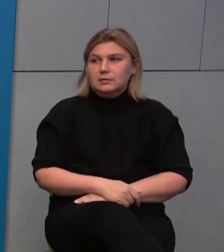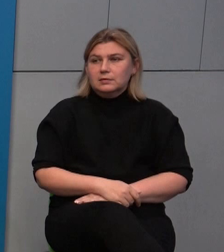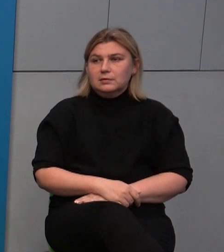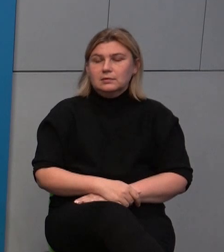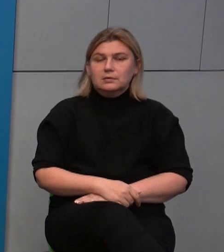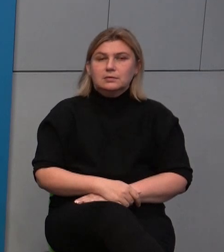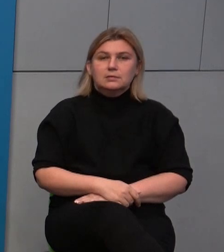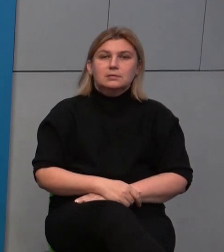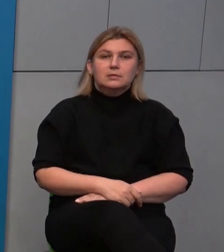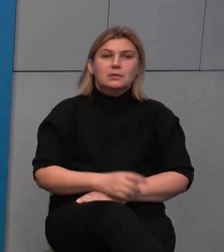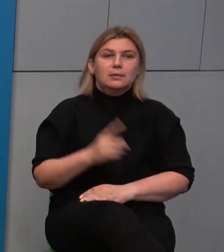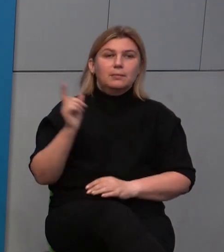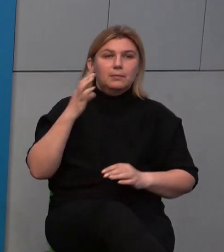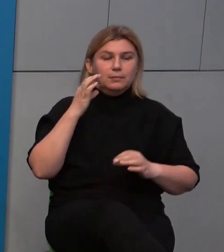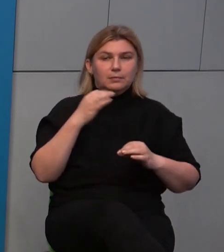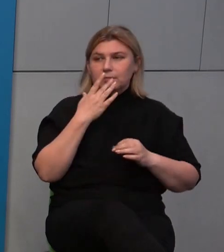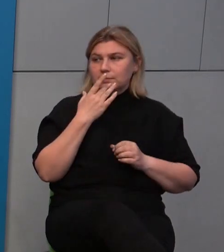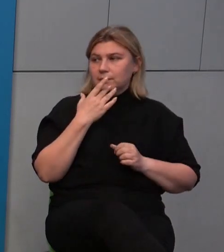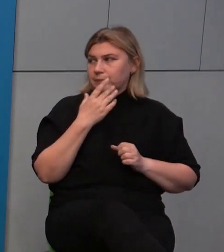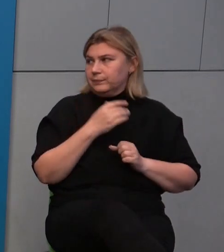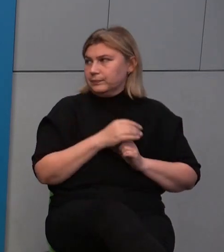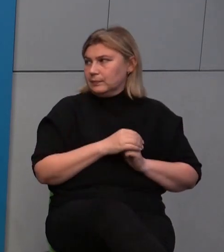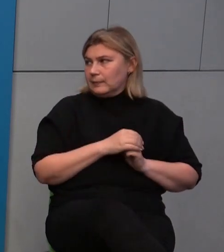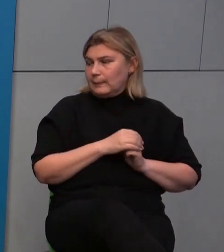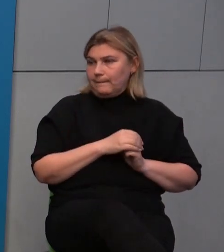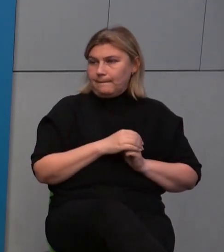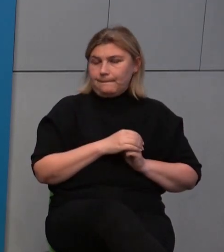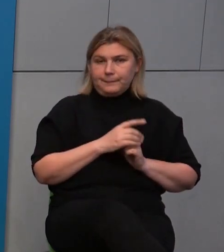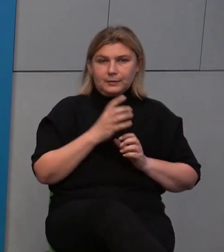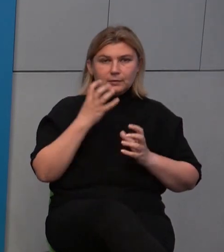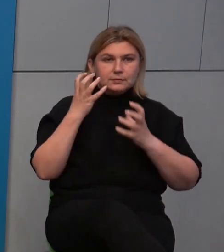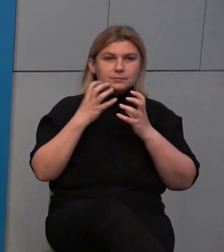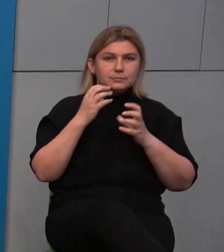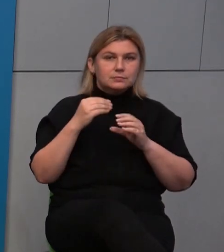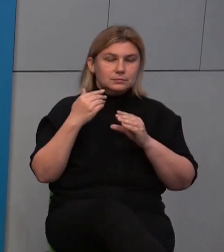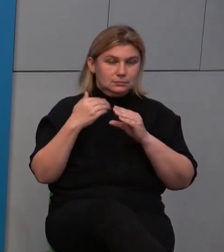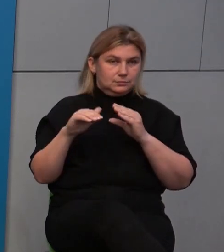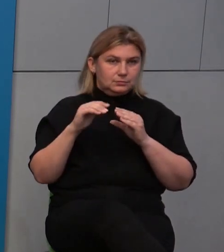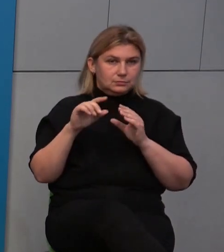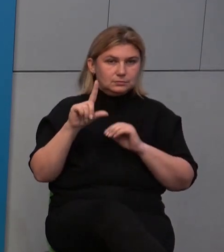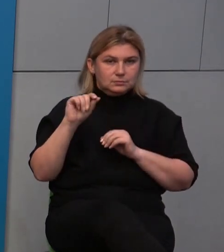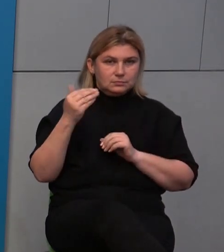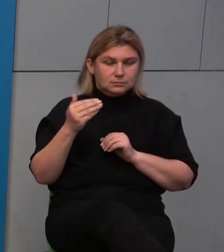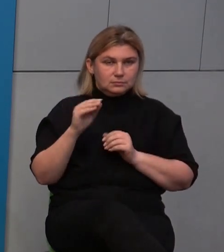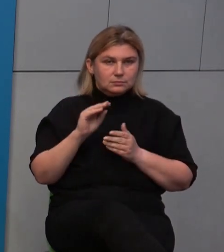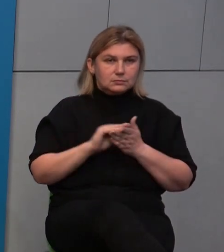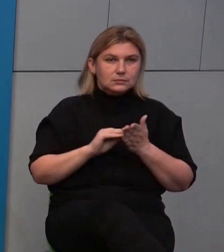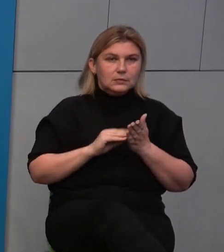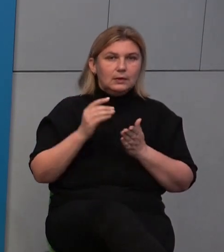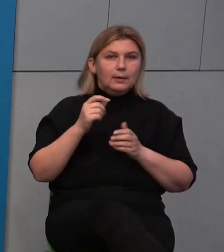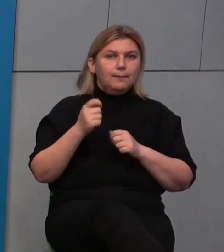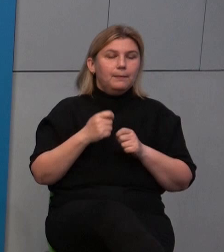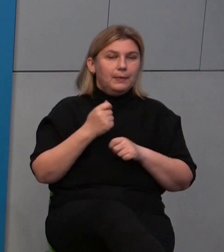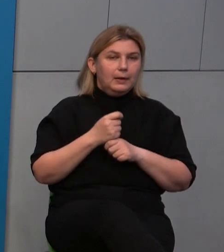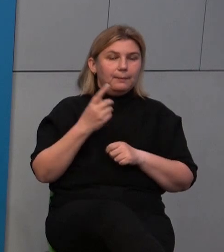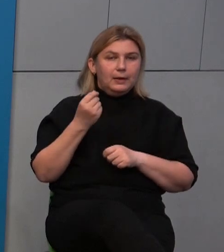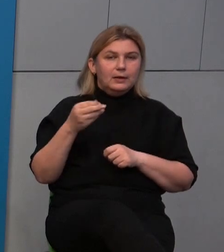Jak pani powiedziała o tej wiadomości do Lema i pisaniu pracy magisterskiej, to przypomniała mi się historia